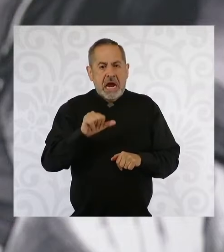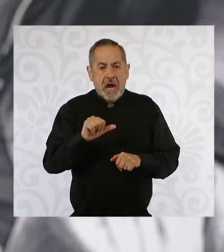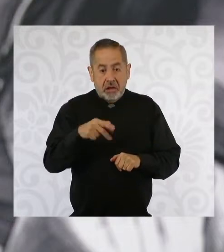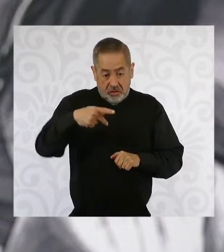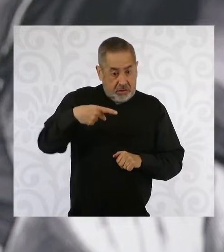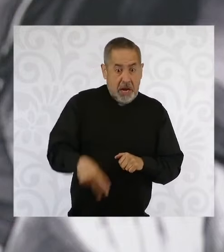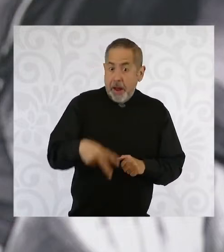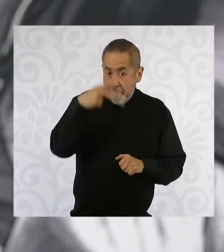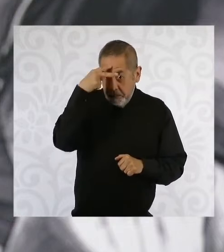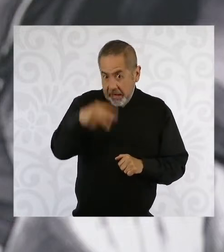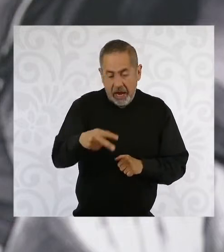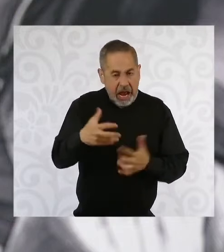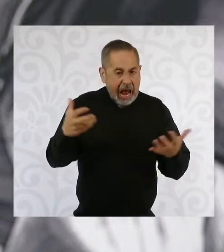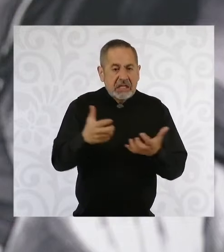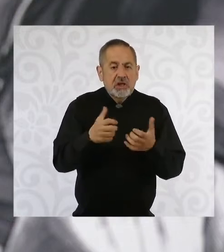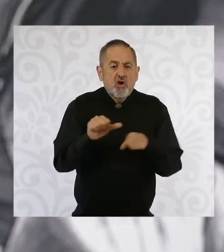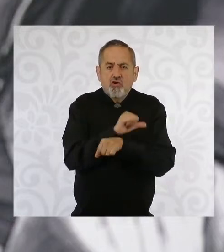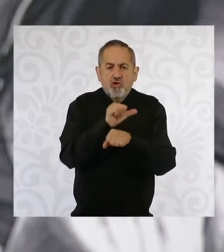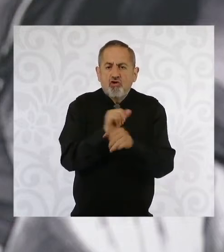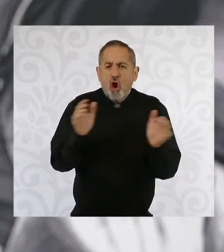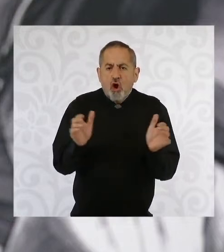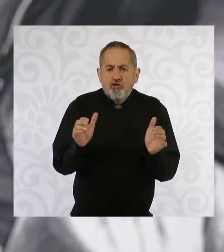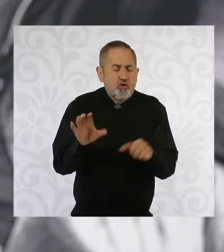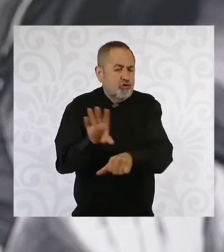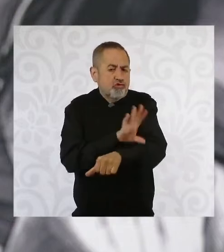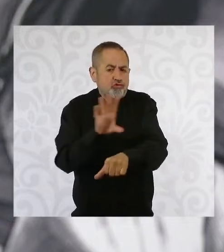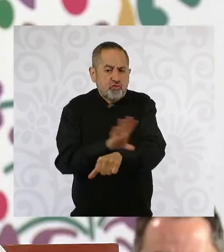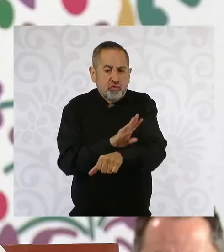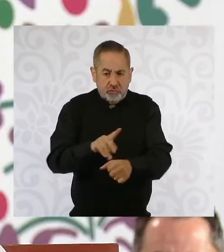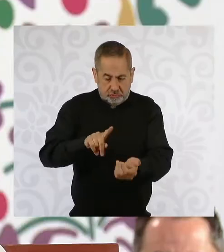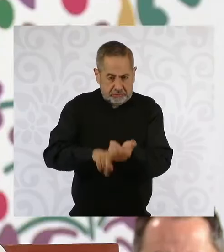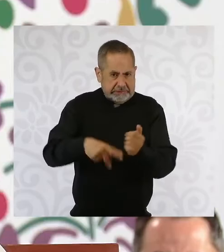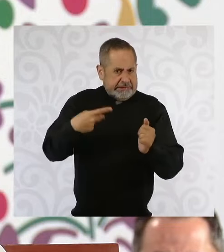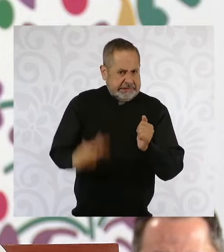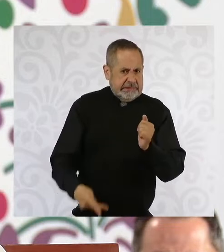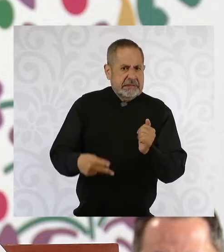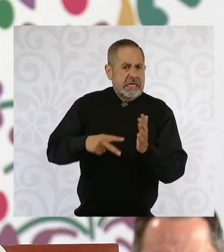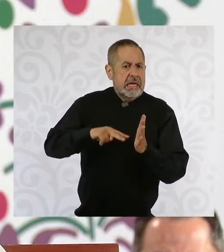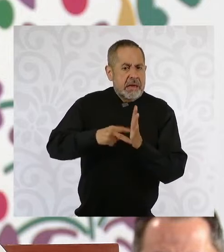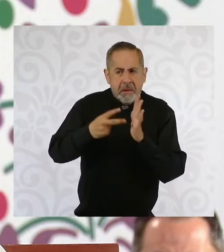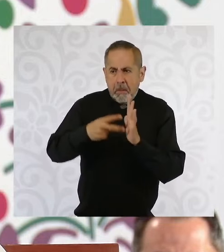de minive vehículos eléctricos desarrollados por ingeniera mexicana que solucionen problemas de